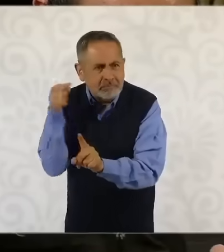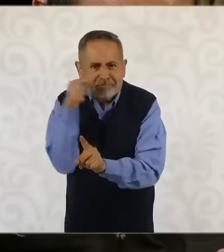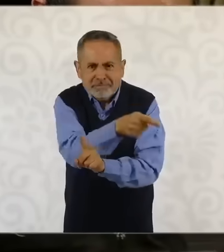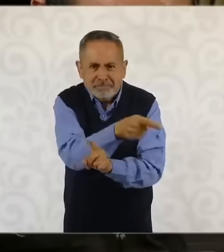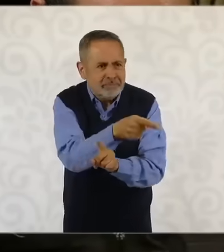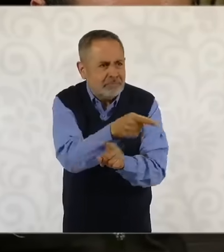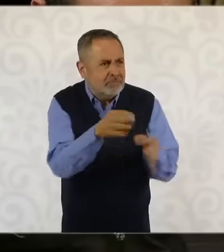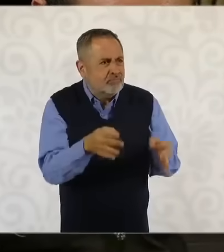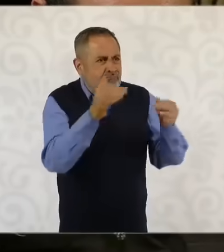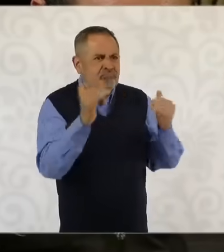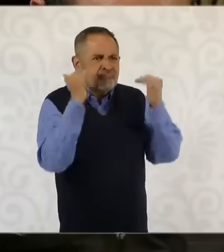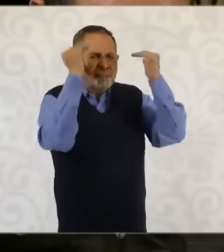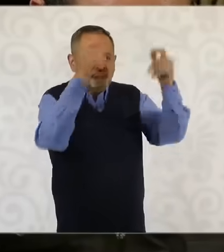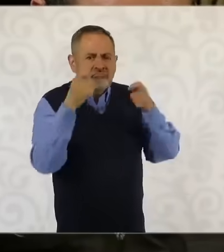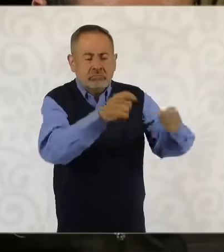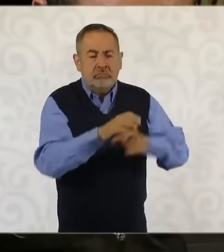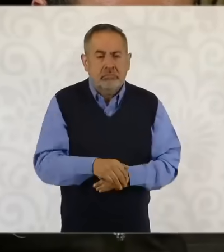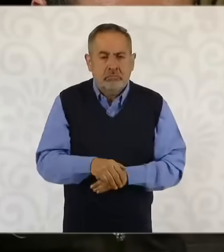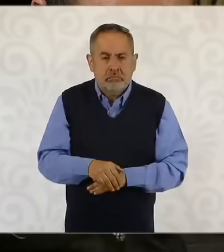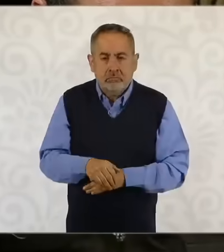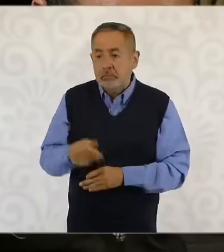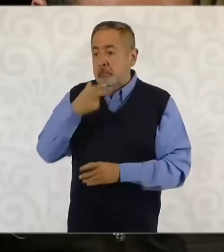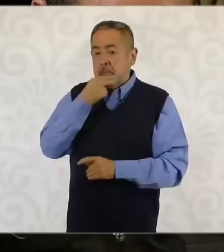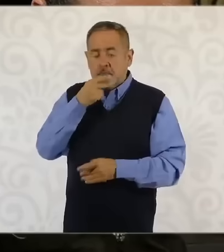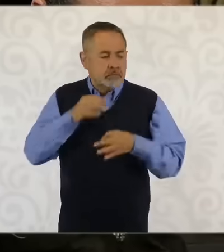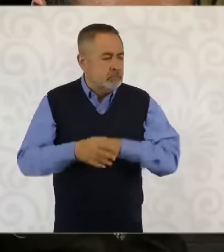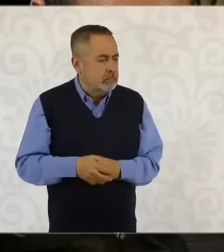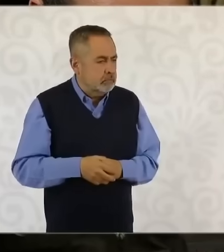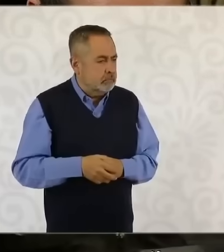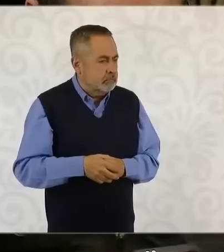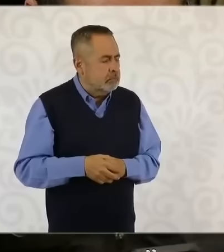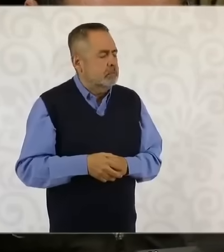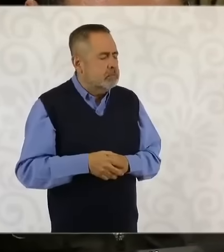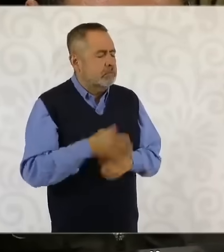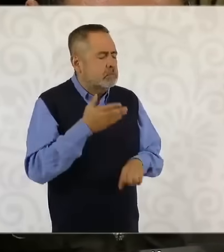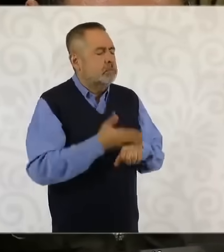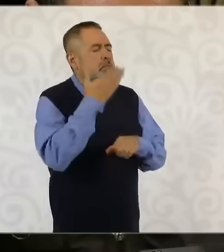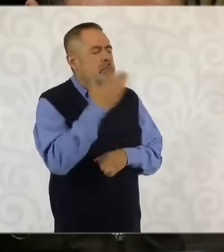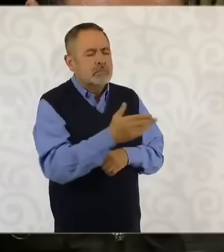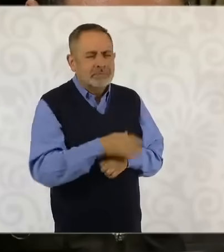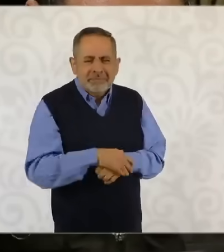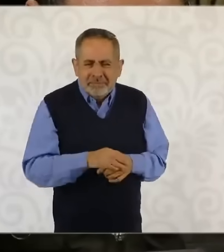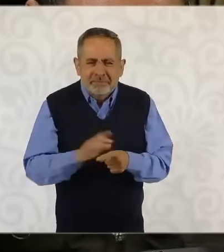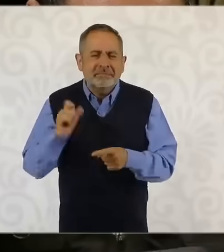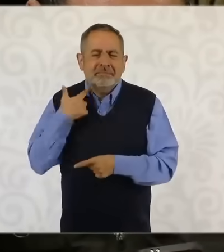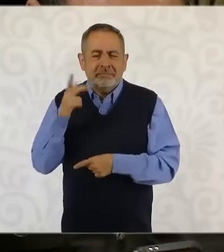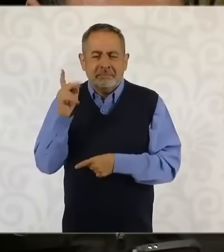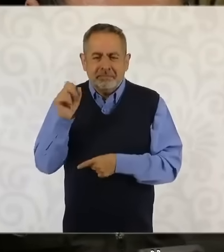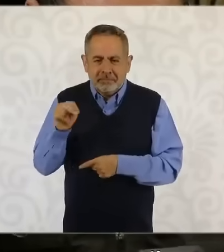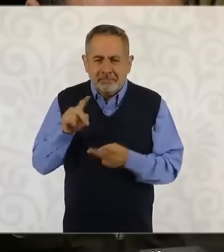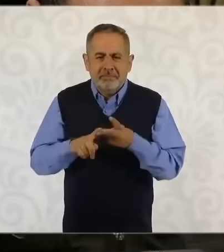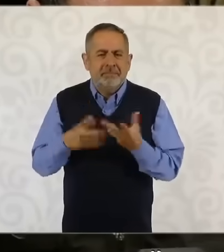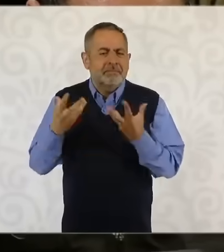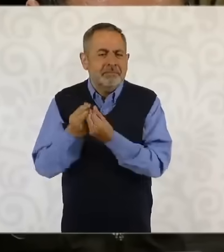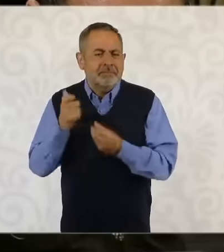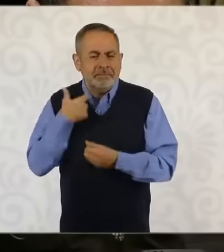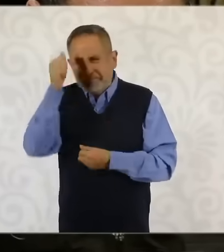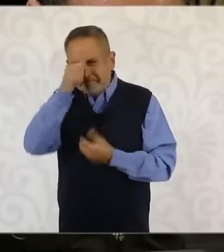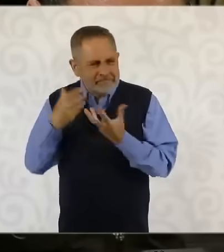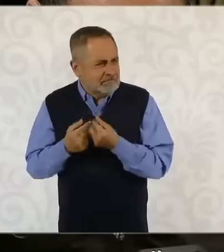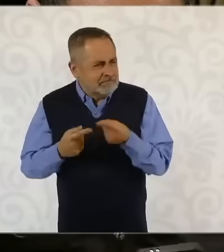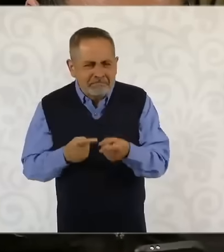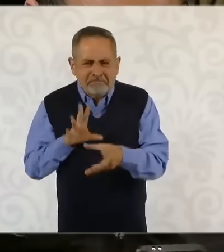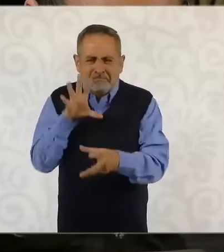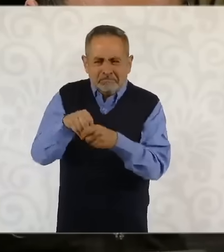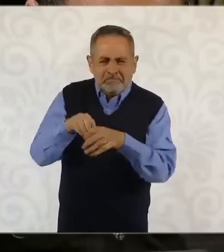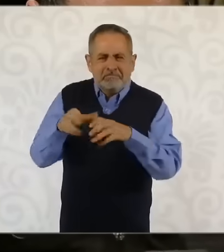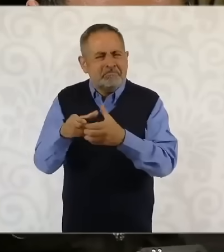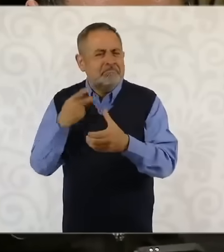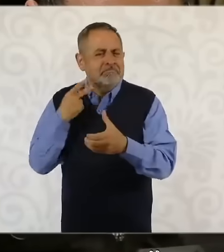la entrevistó le dijo muy bien rené Luna Sugich un expanista expadrecista involucrado hoy presidente